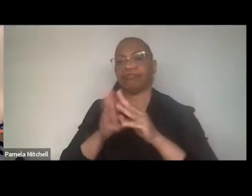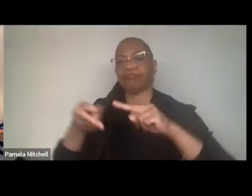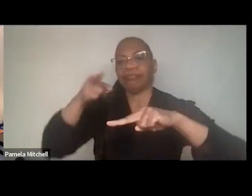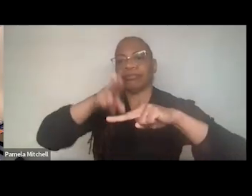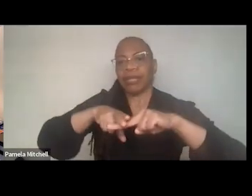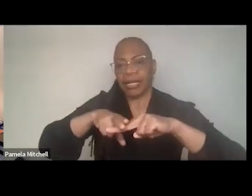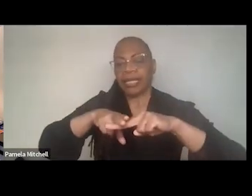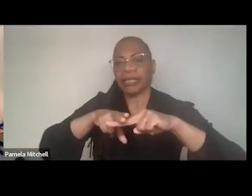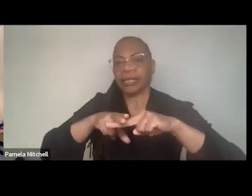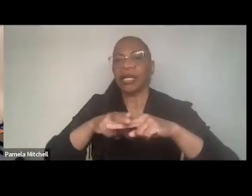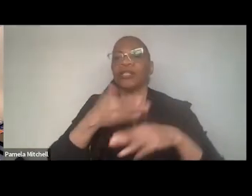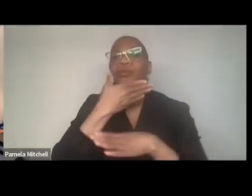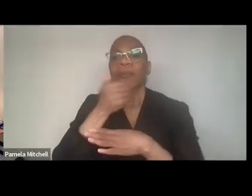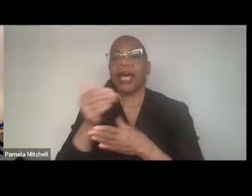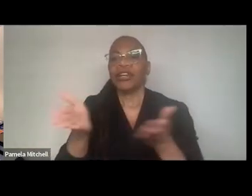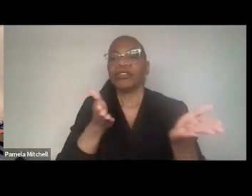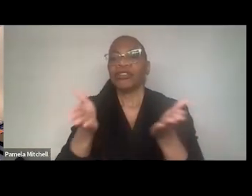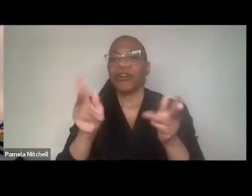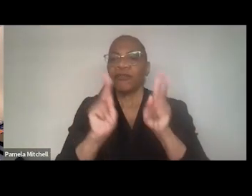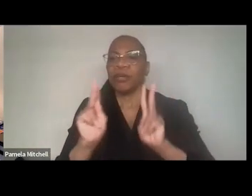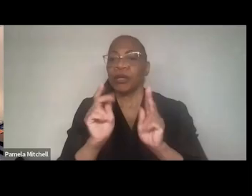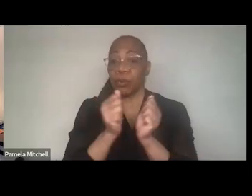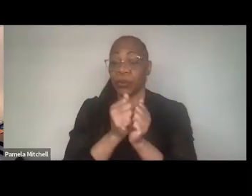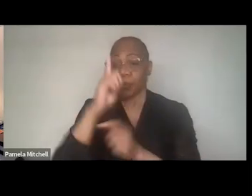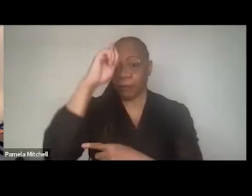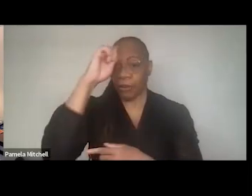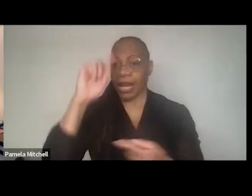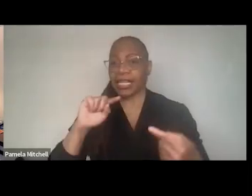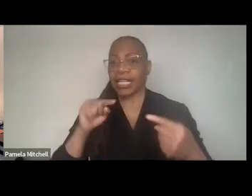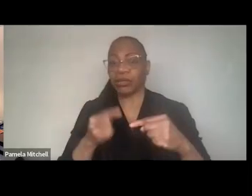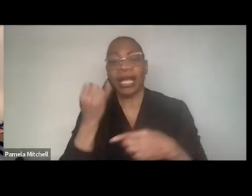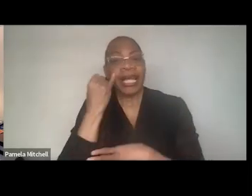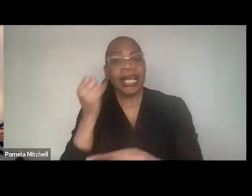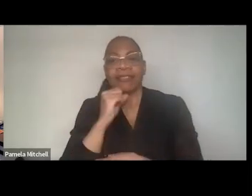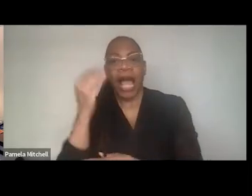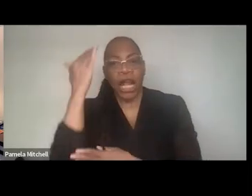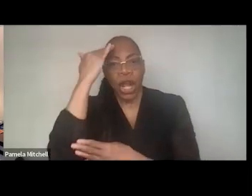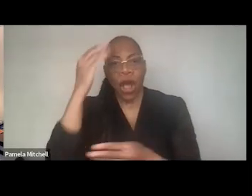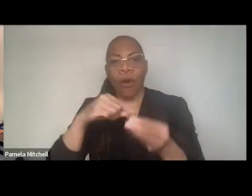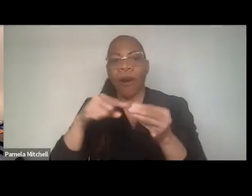con lesiones cerebrales y sus familias en su estado. Entonces, si no saben mucho sobre NASHIA, espero que se pongan en contacto